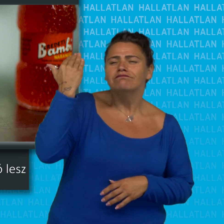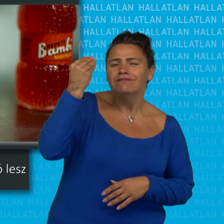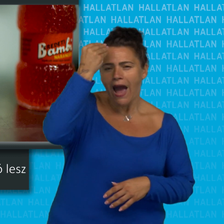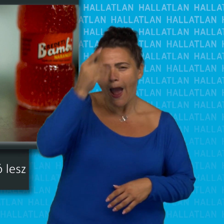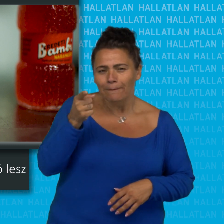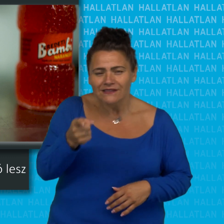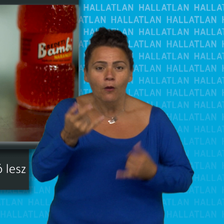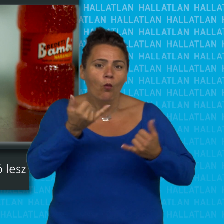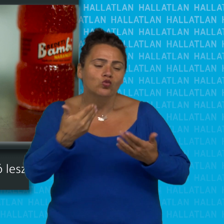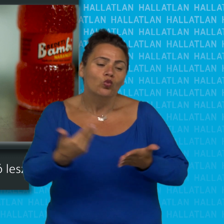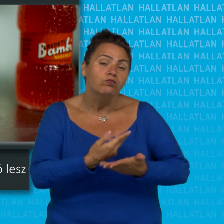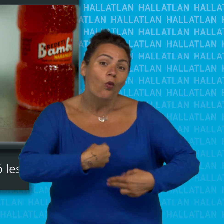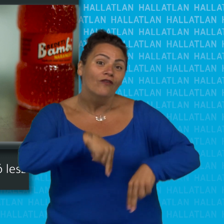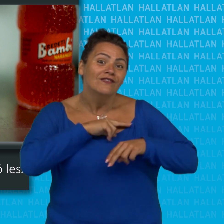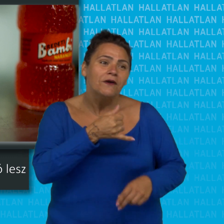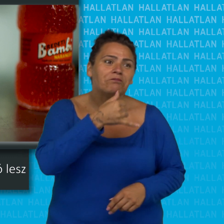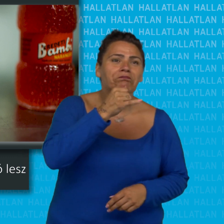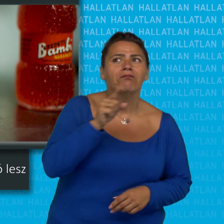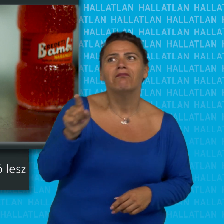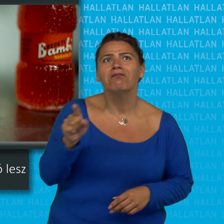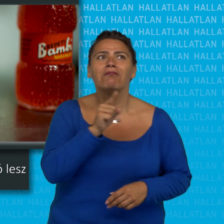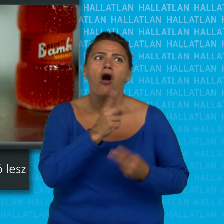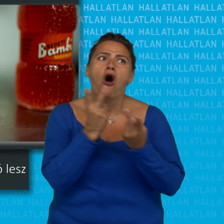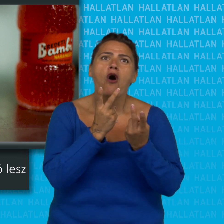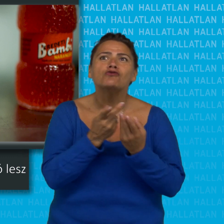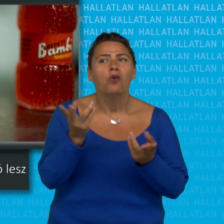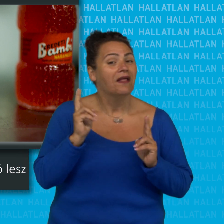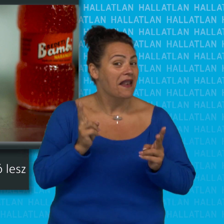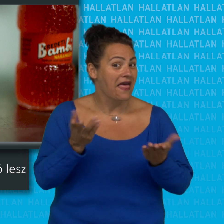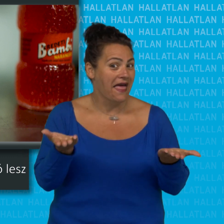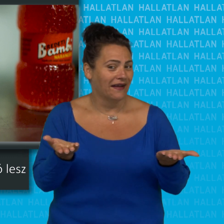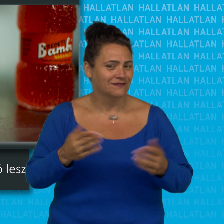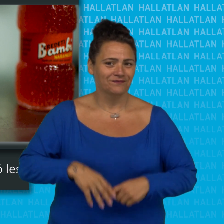vagy esetleg összehasonlítsuk magunkban a régi emlékével.